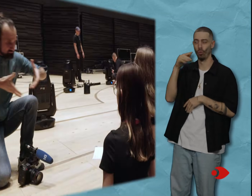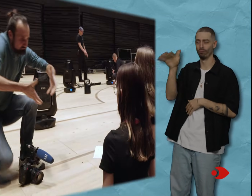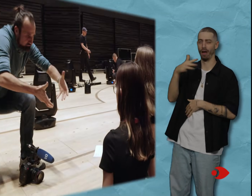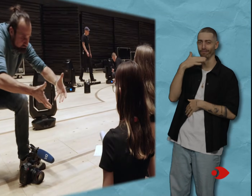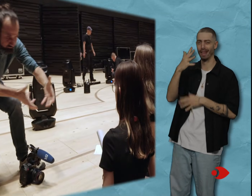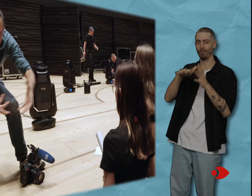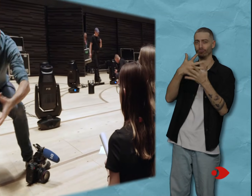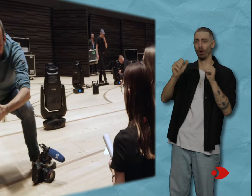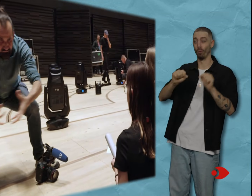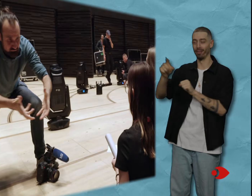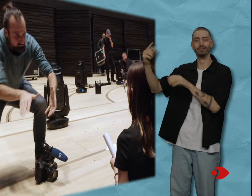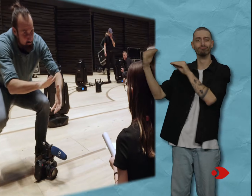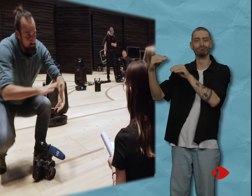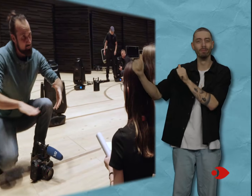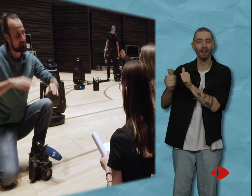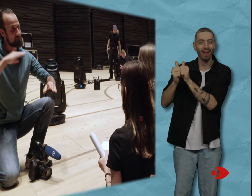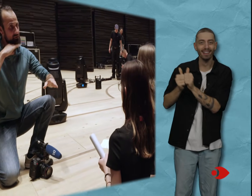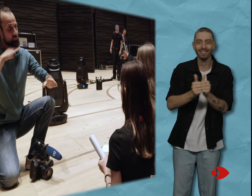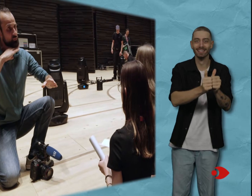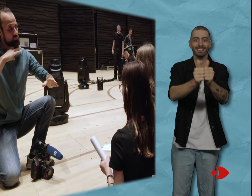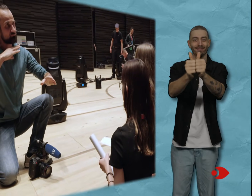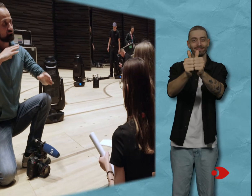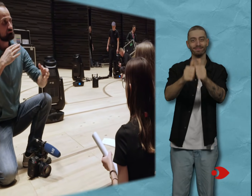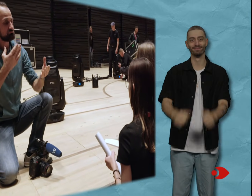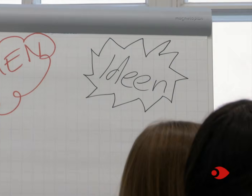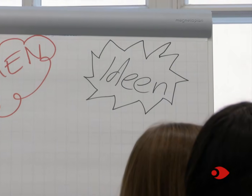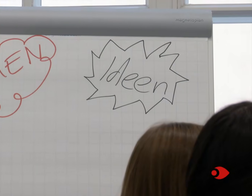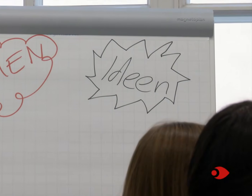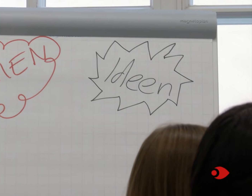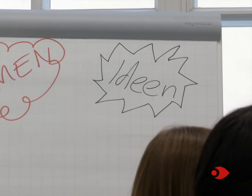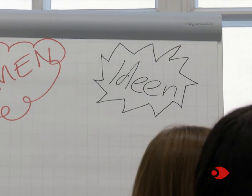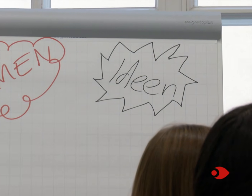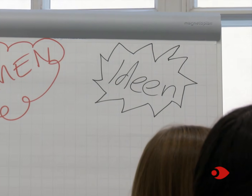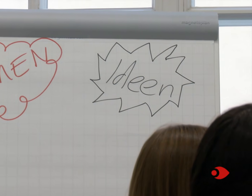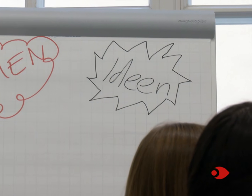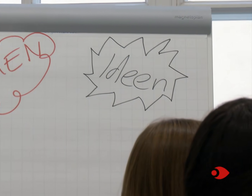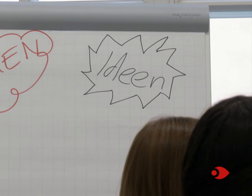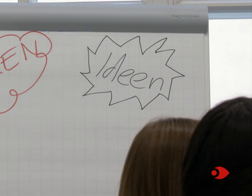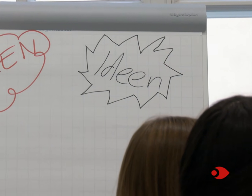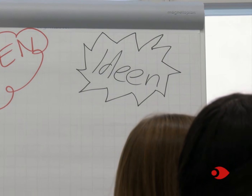mit gebärdensprachkompetenten Coaches von "Sehen statt Hören". Und eure Aufgabe ist es jetzt,